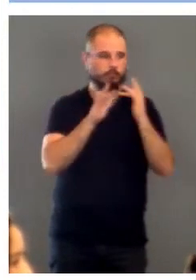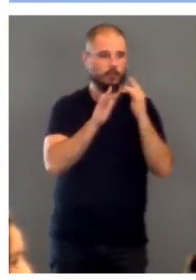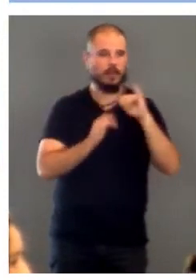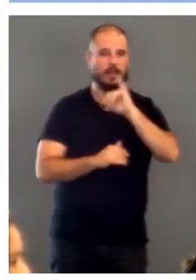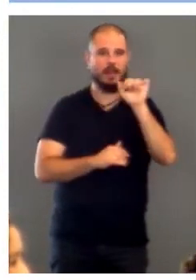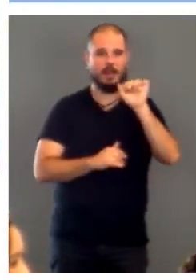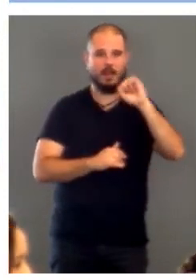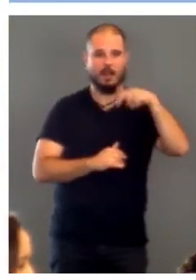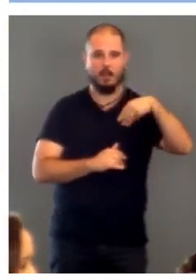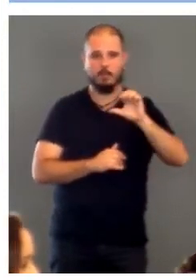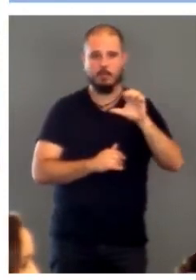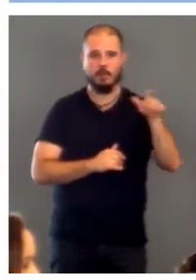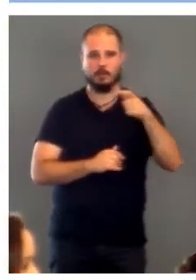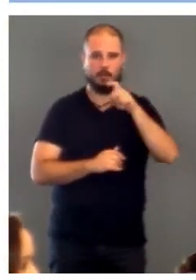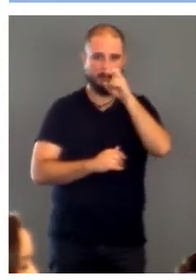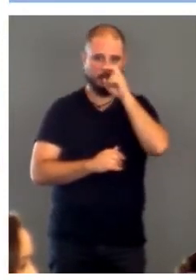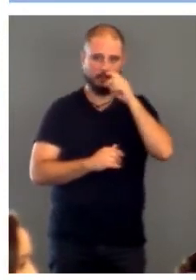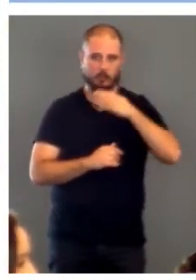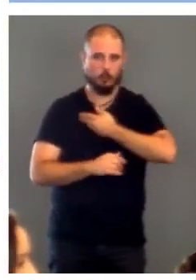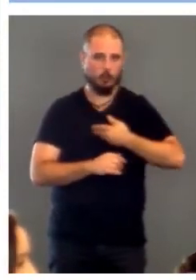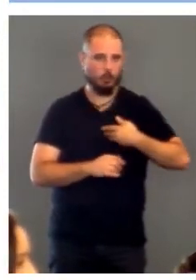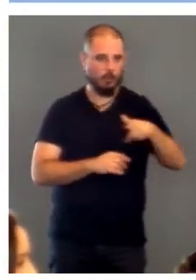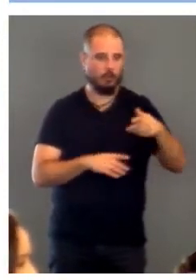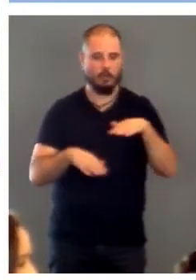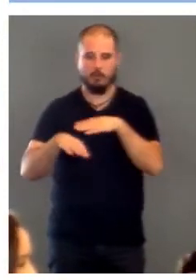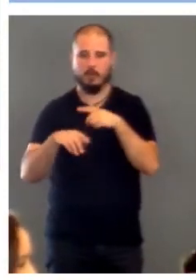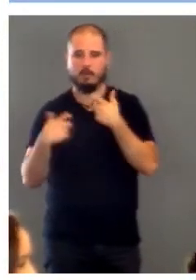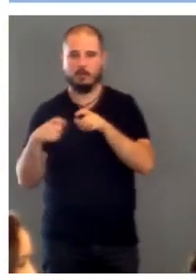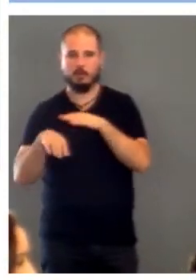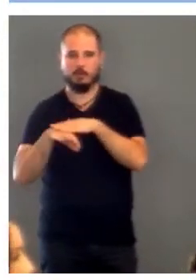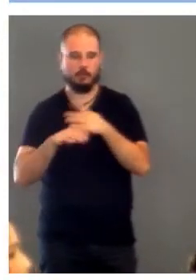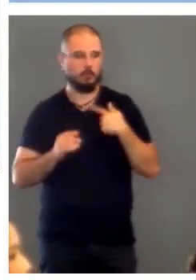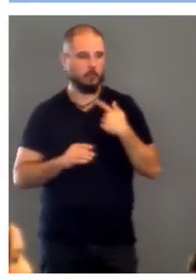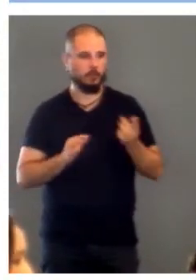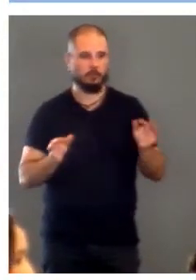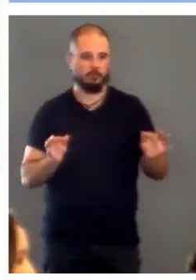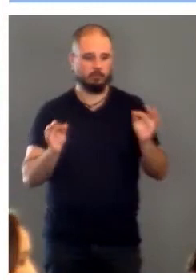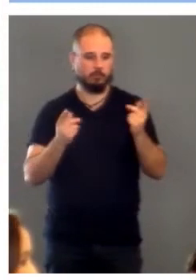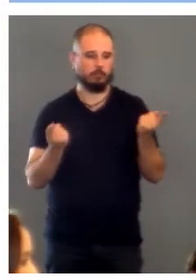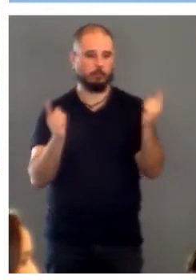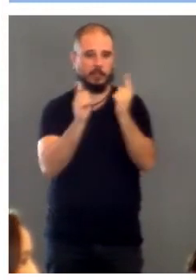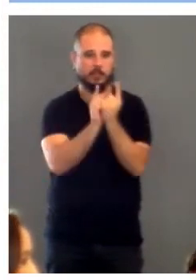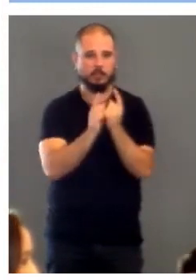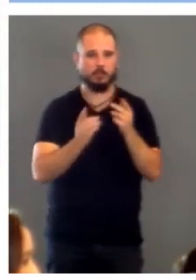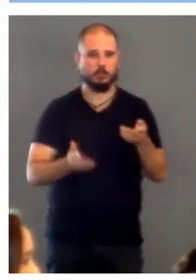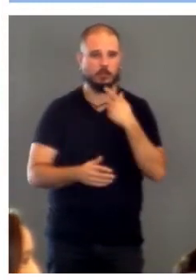Desde el departamento del gobierno Y bueno gracias a ellos Todos nos ayudarán en todo lo que teníamos de dudas